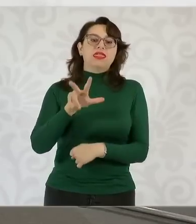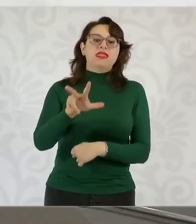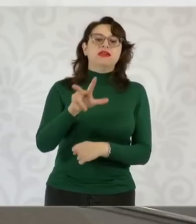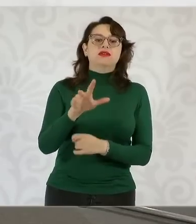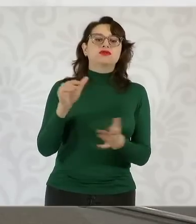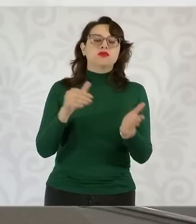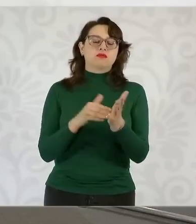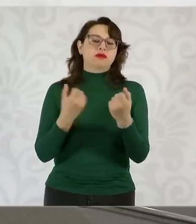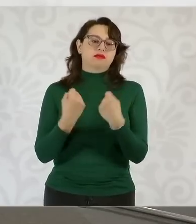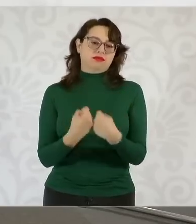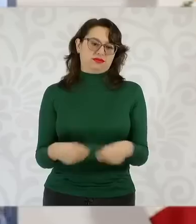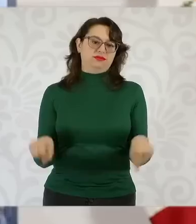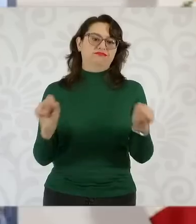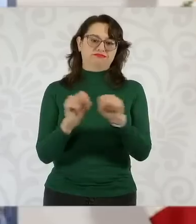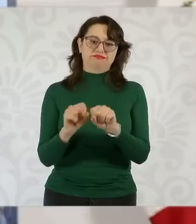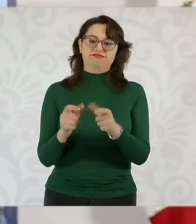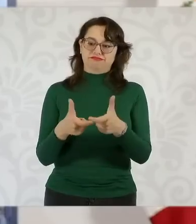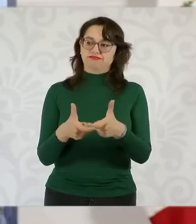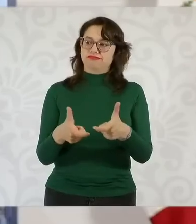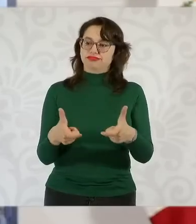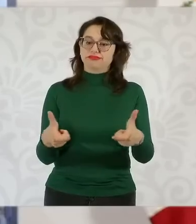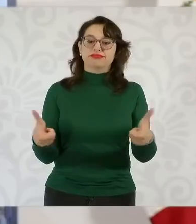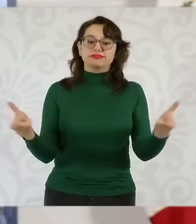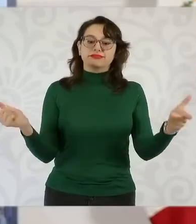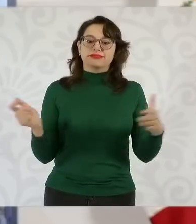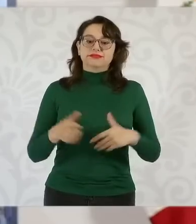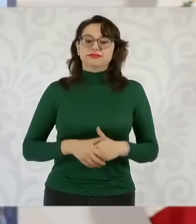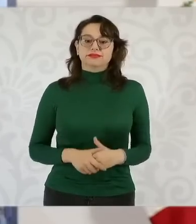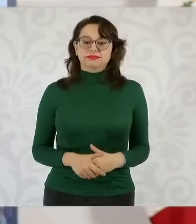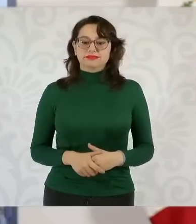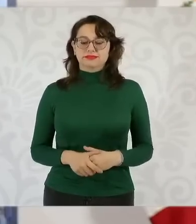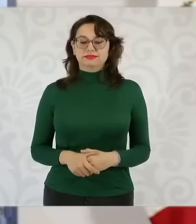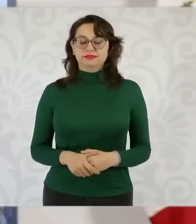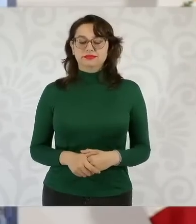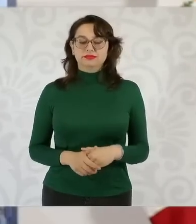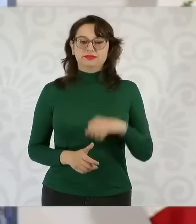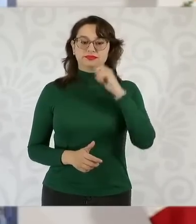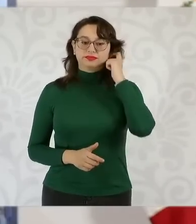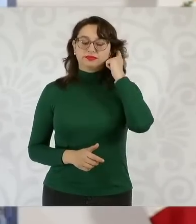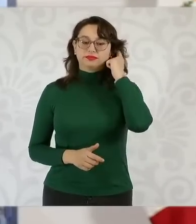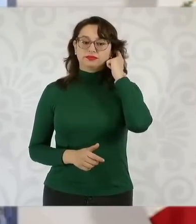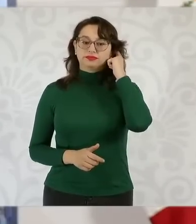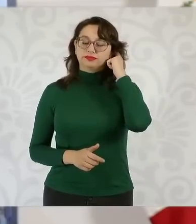de la empresa destacó que la estrategia Busca fortalecer una relación comercial de más de 23